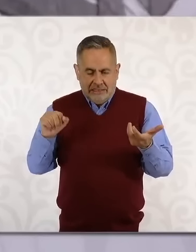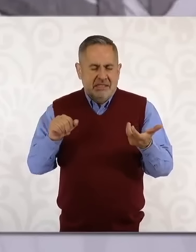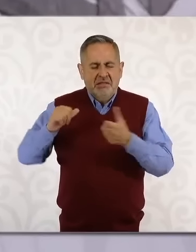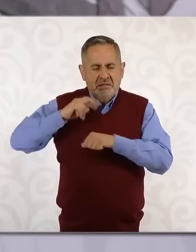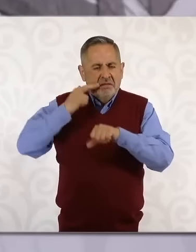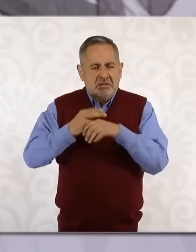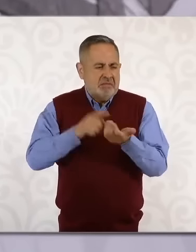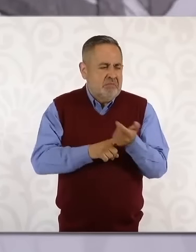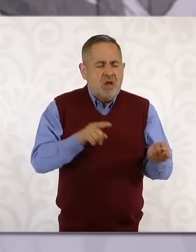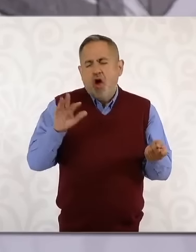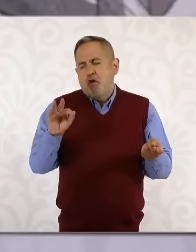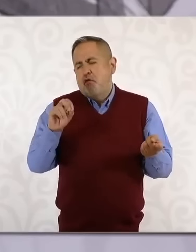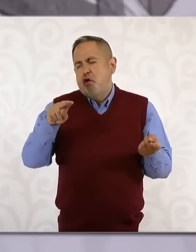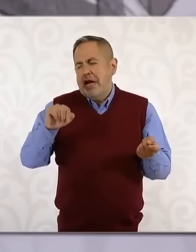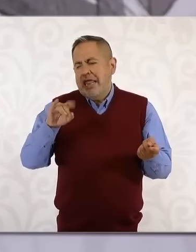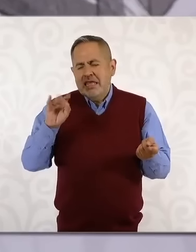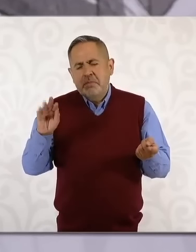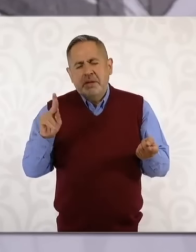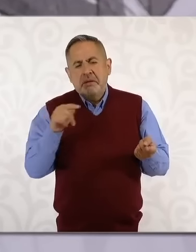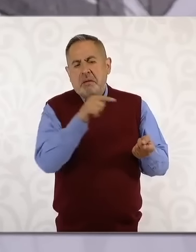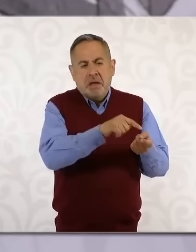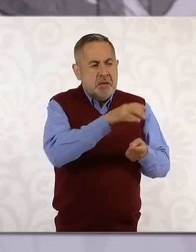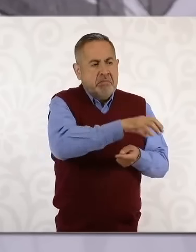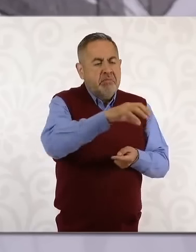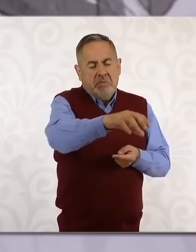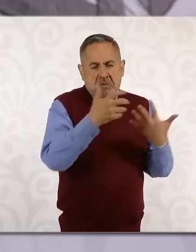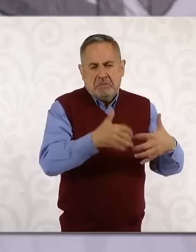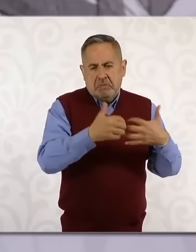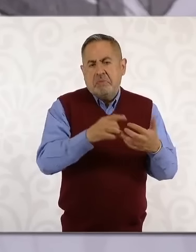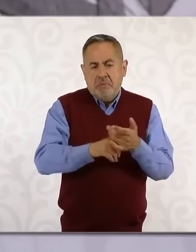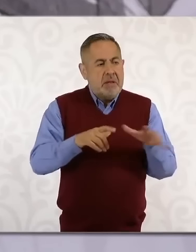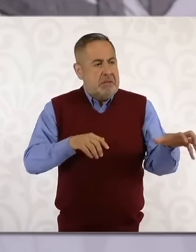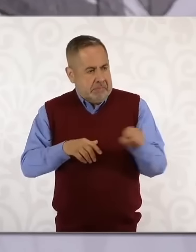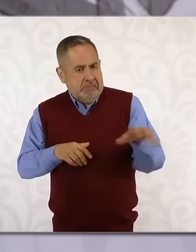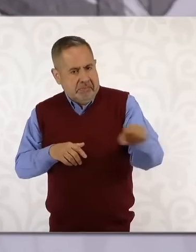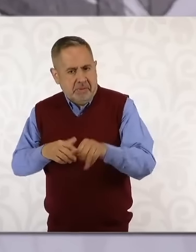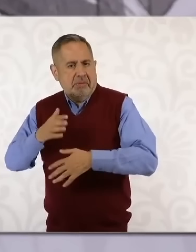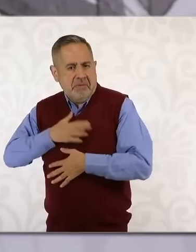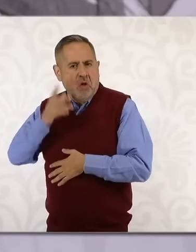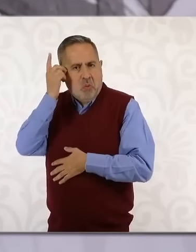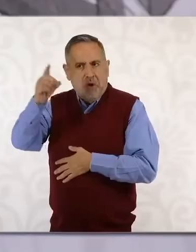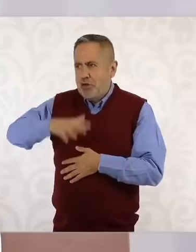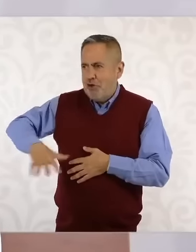Fonadin. Ahí están las plantas de Iberdorola que se compraron. Con ese mismo mecanismo se van a